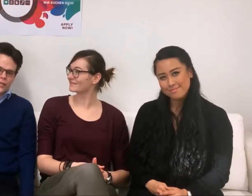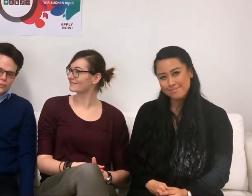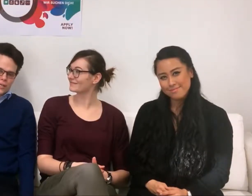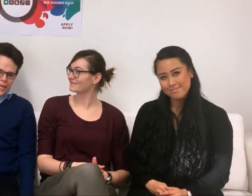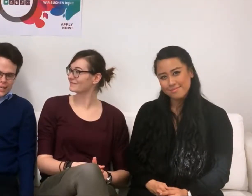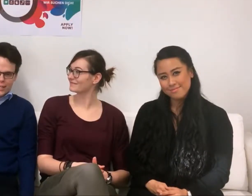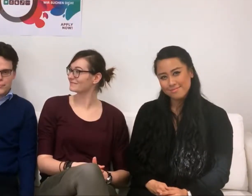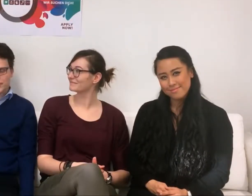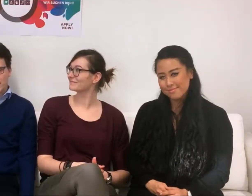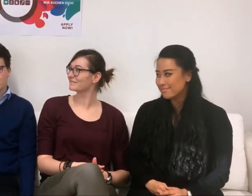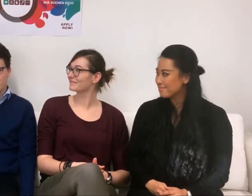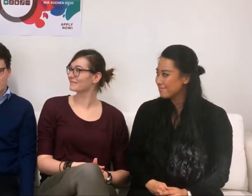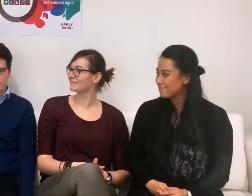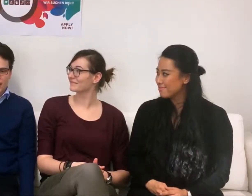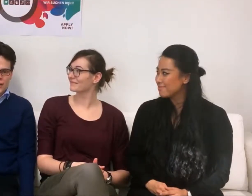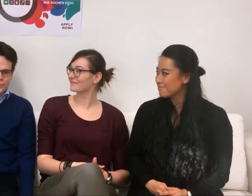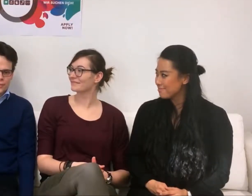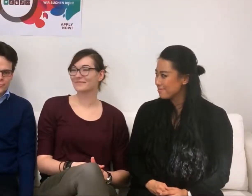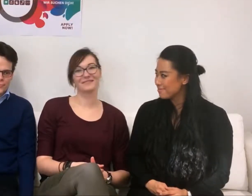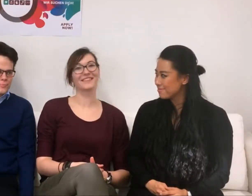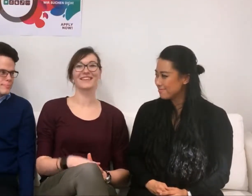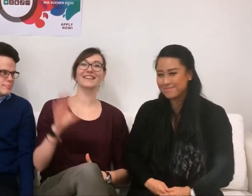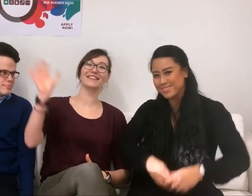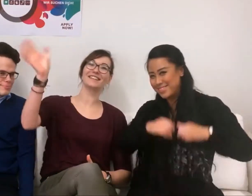Ihr könnt mir gerne eine E-Mail schreiben, falls ihr Fragen habt. daniel.schoerghofer@myAbility.org